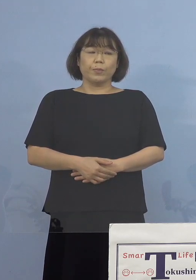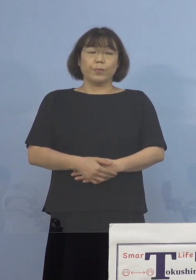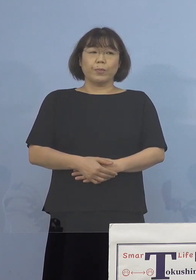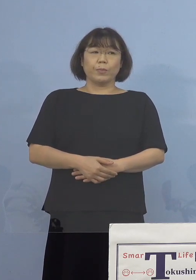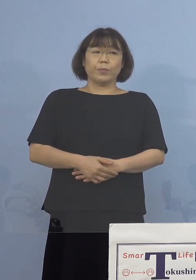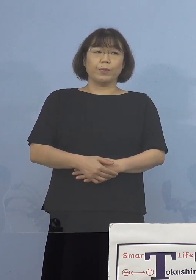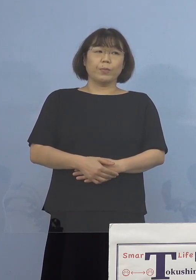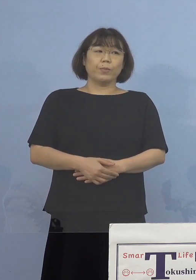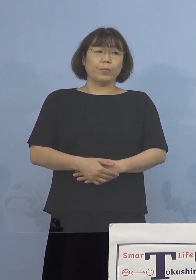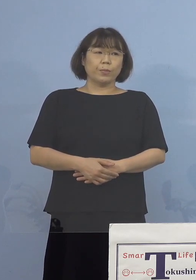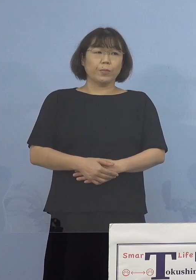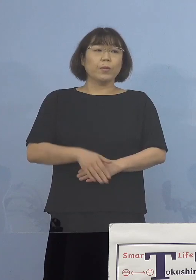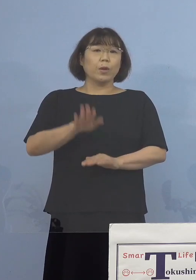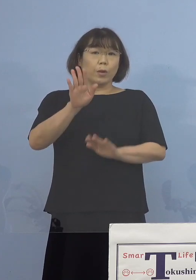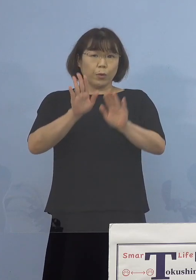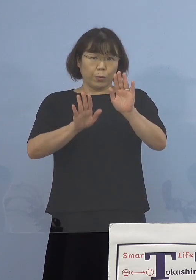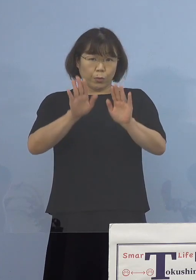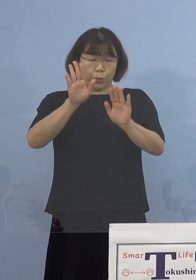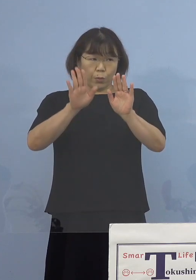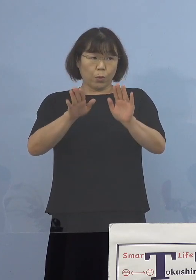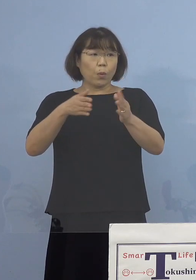状況としては以上でございます